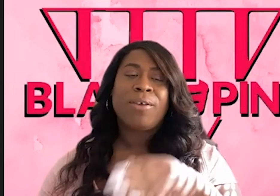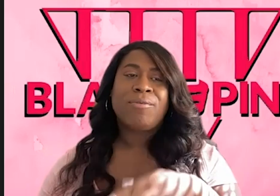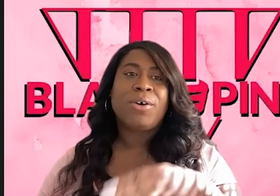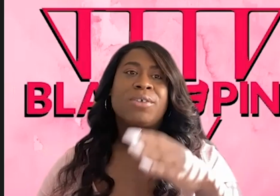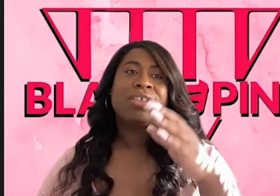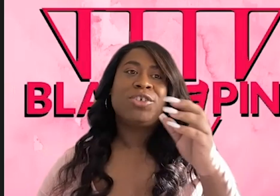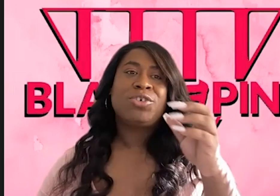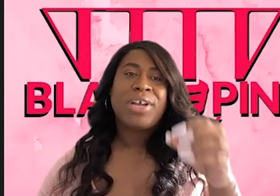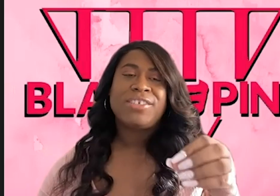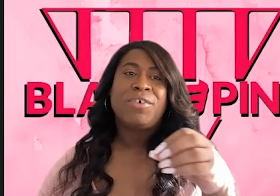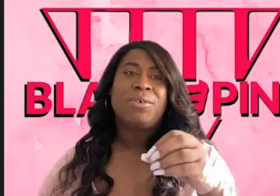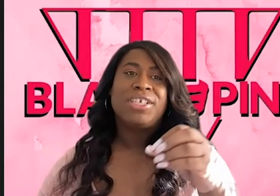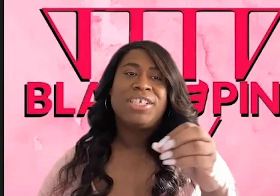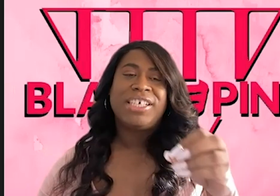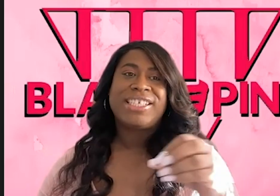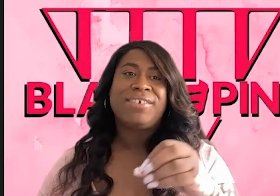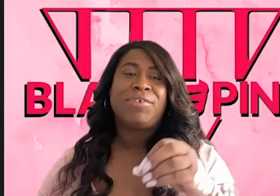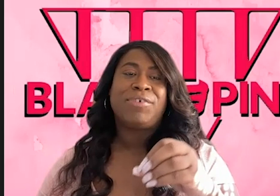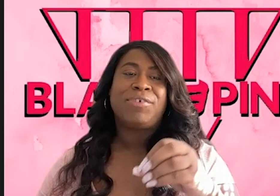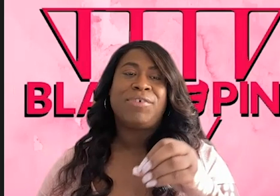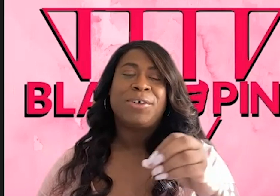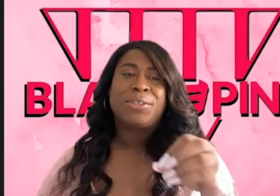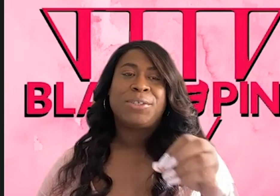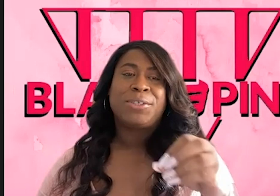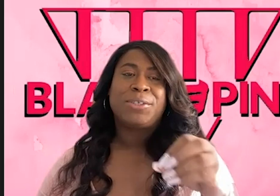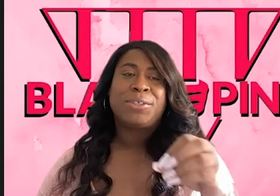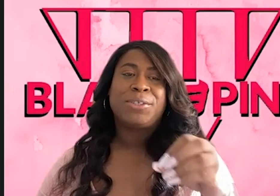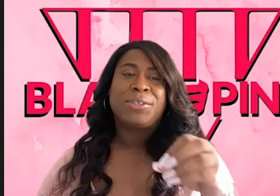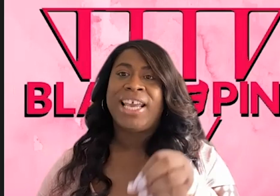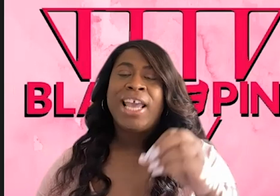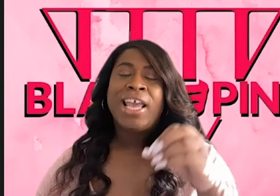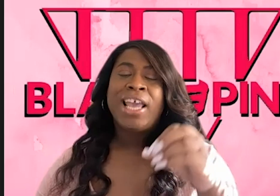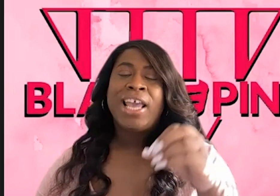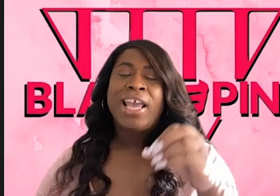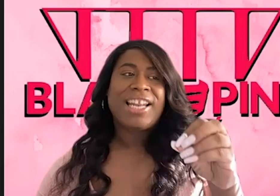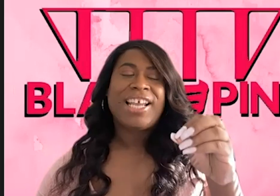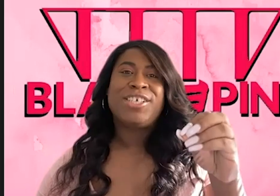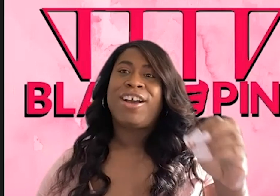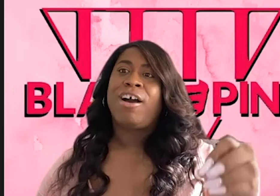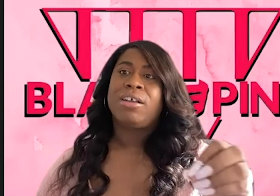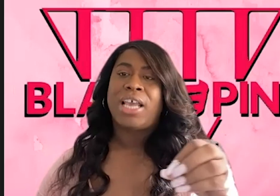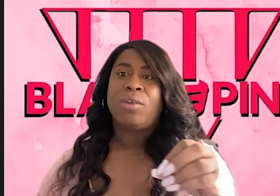gente queer, gente trans y gente GNC, específicamente, llegamos a las artes